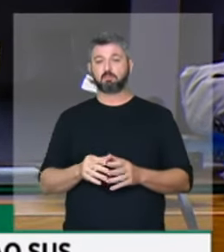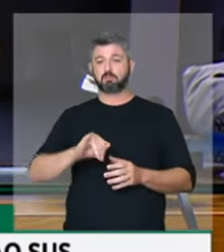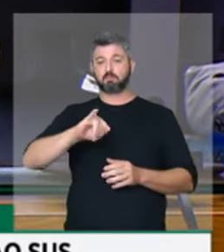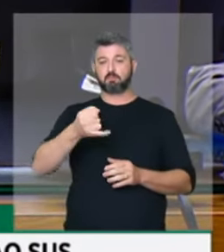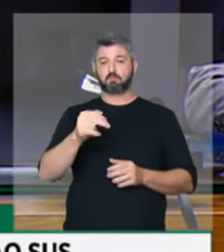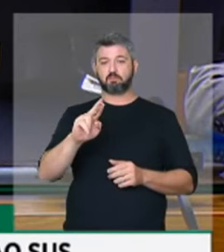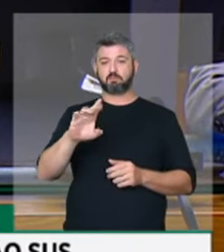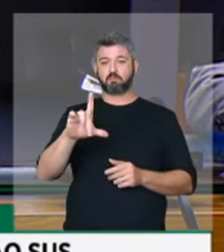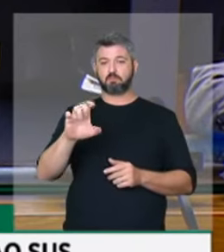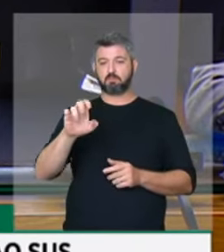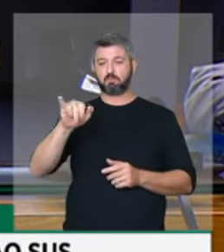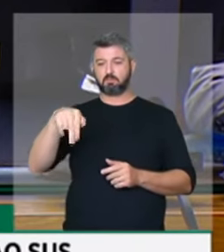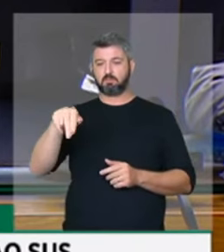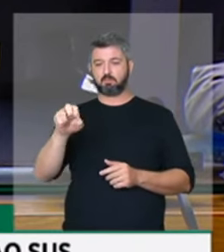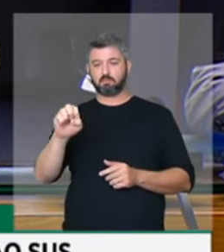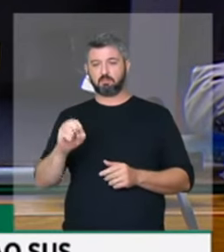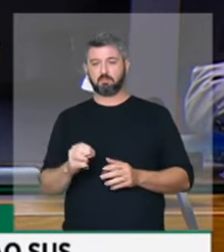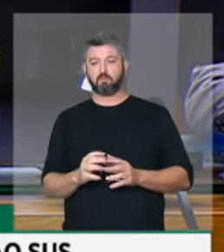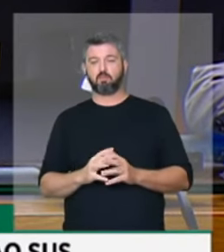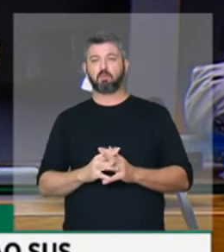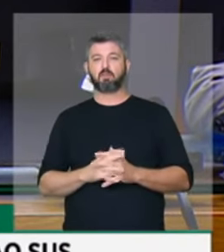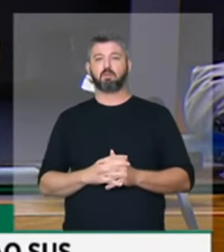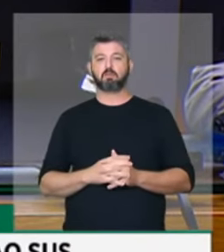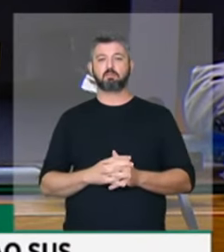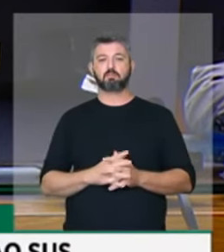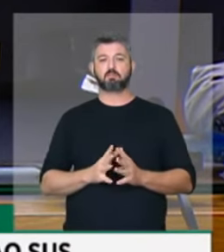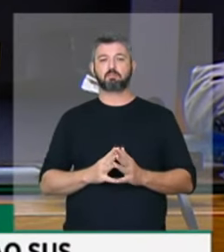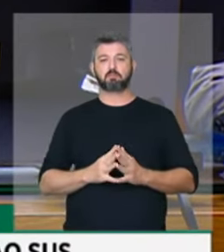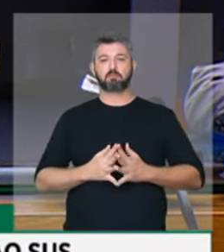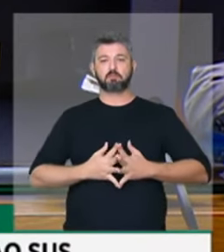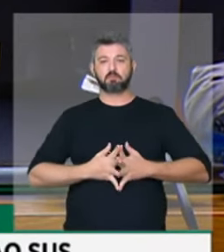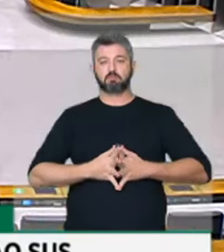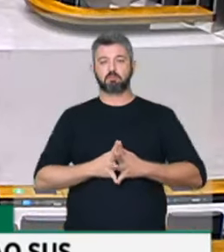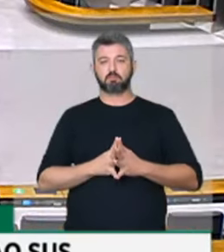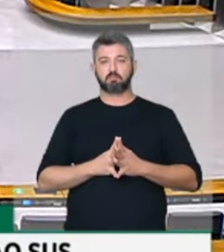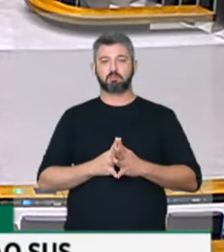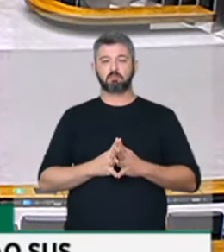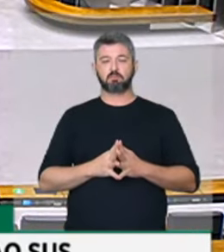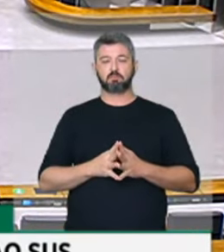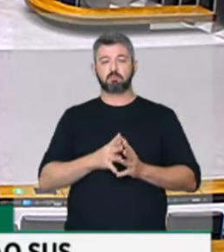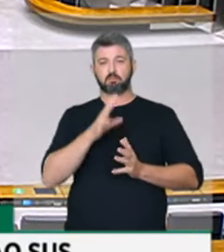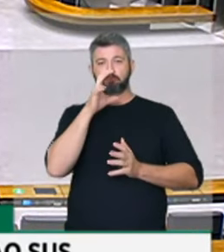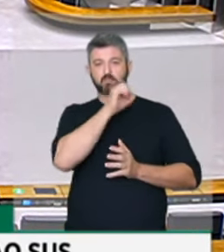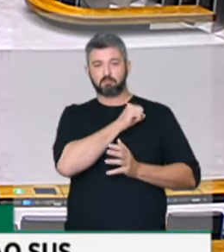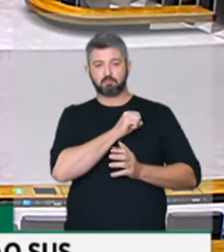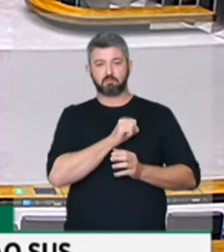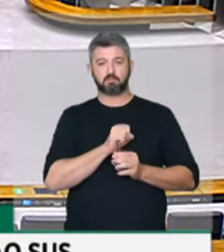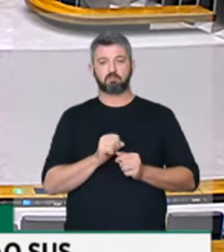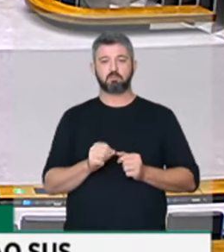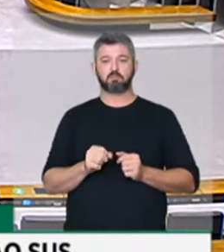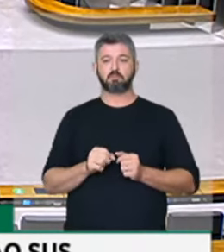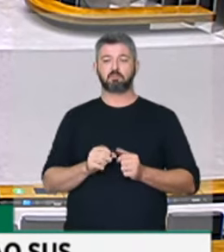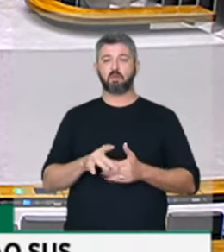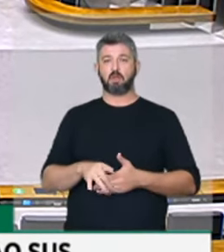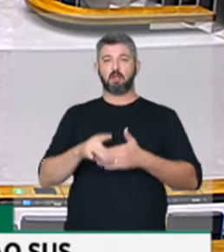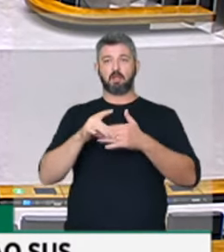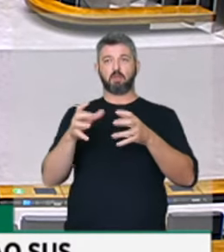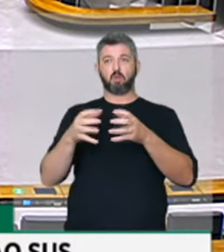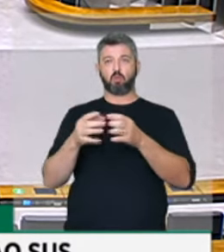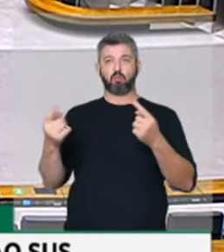[DEPUTADO]: DEPUTADO MARCELO, SÓ QUERIA... OS LÍDERES DE OPOSIÇÃO PELO ACORDO AQUI CELEBRADO